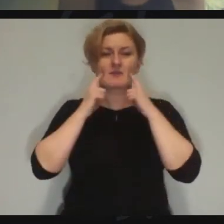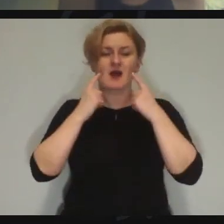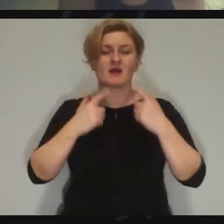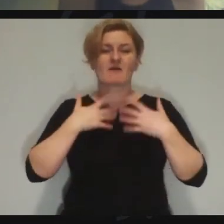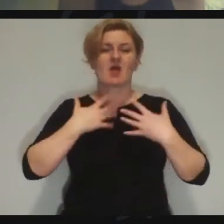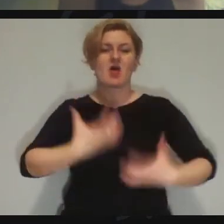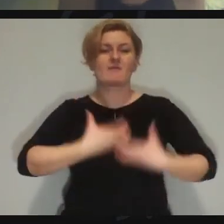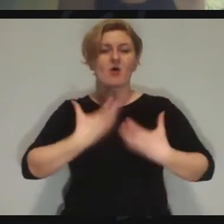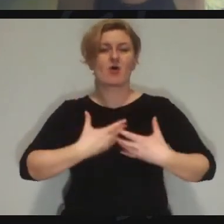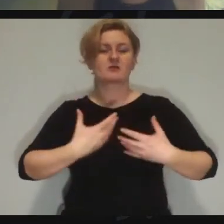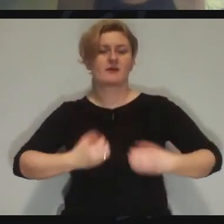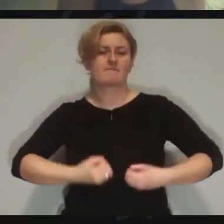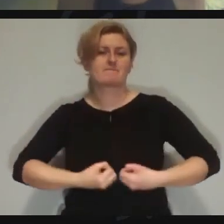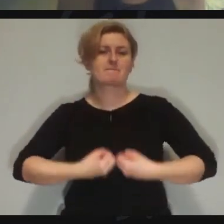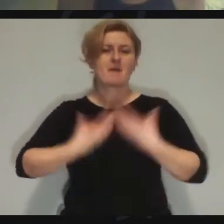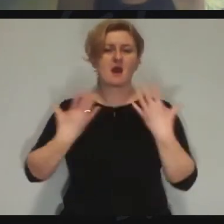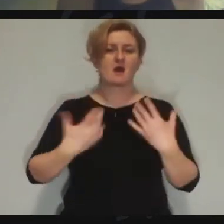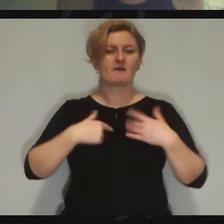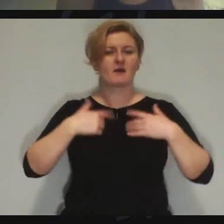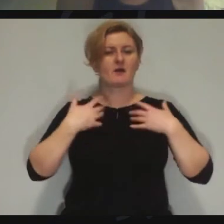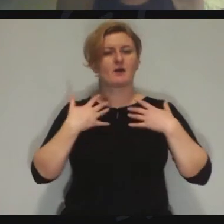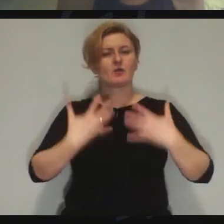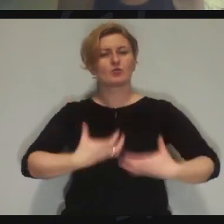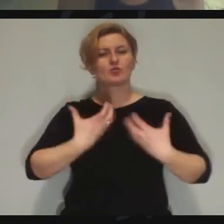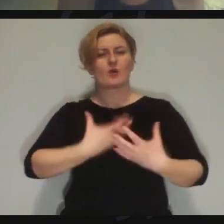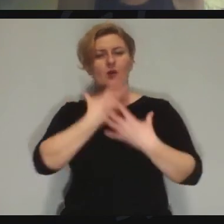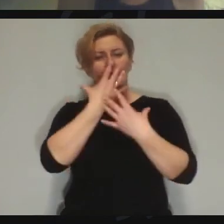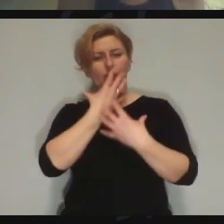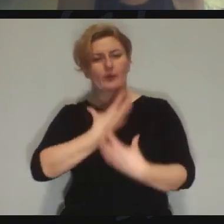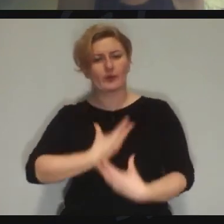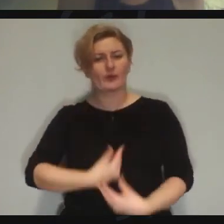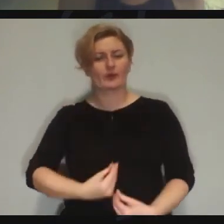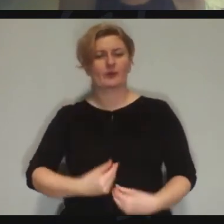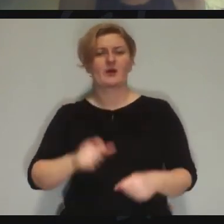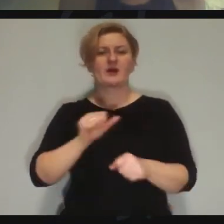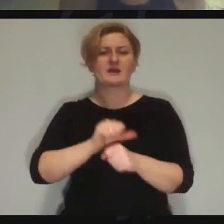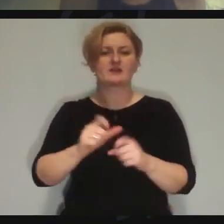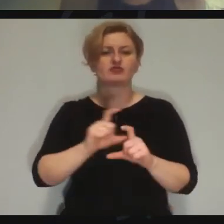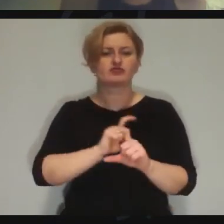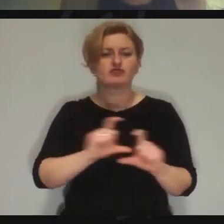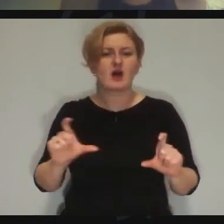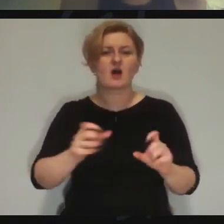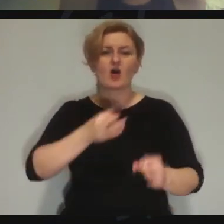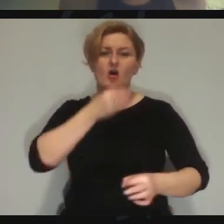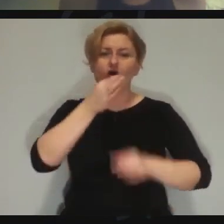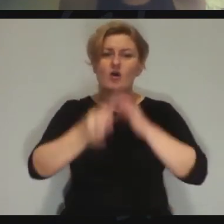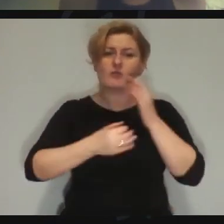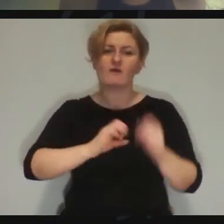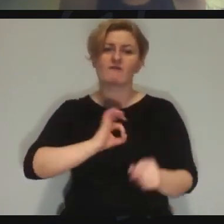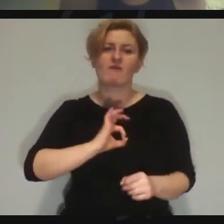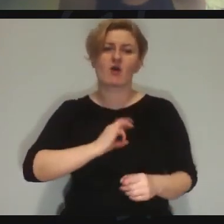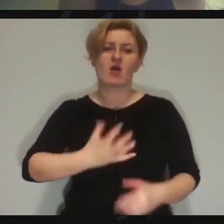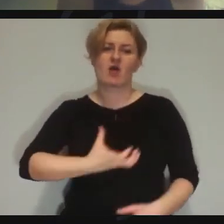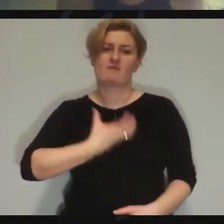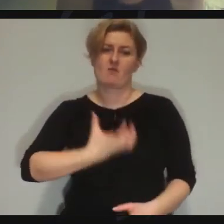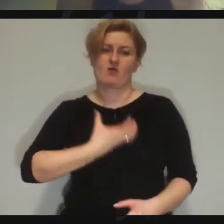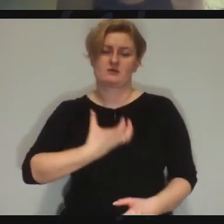Jest czas na to, żeby opowiedzieć o swoich emocjach, o tym z czym wychodzimy.